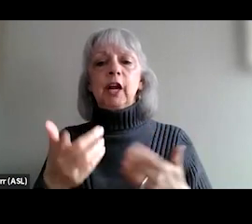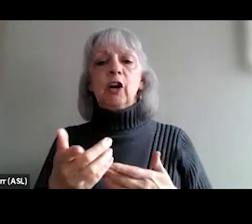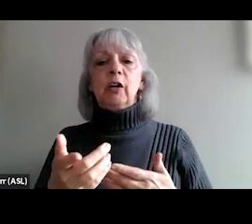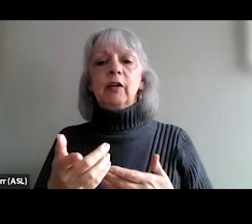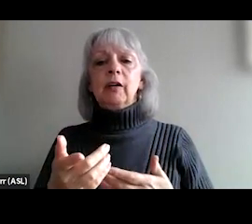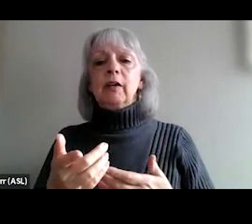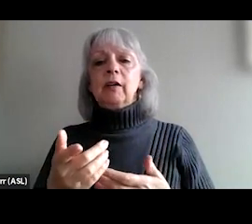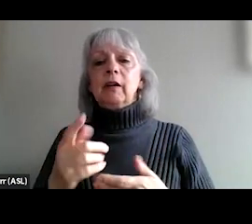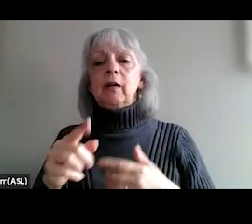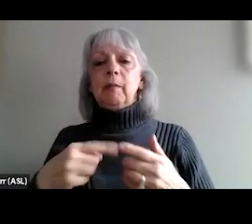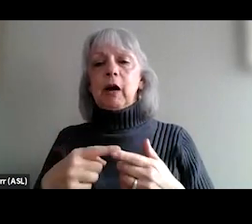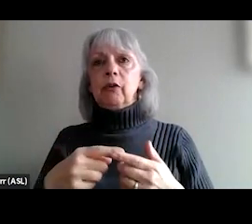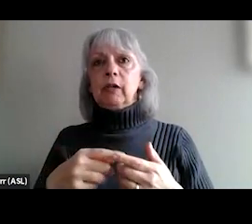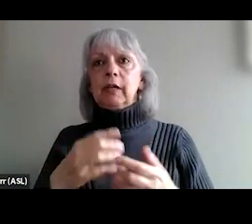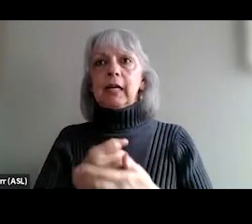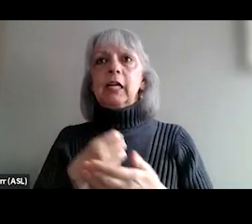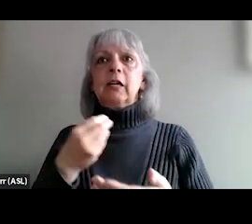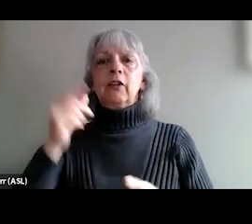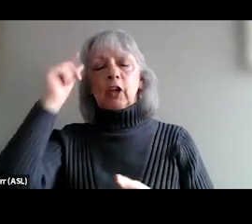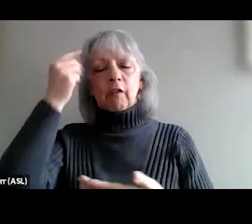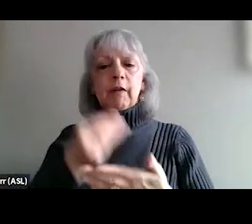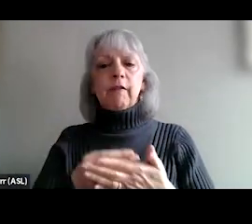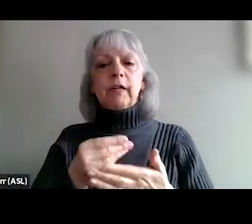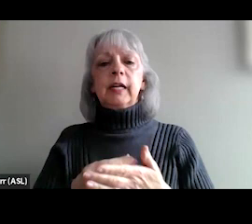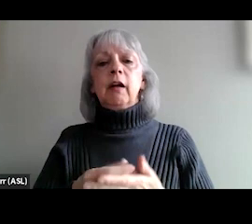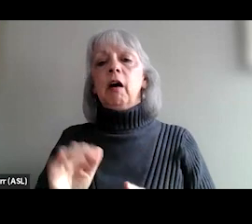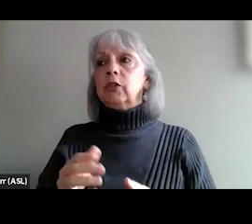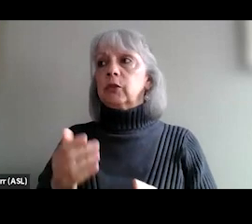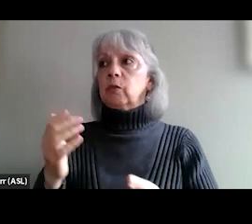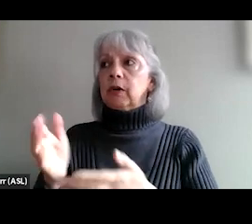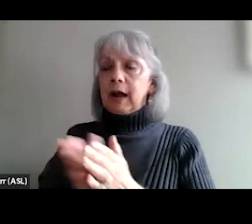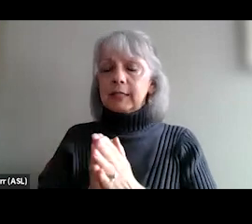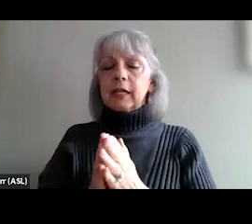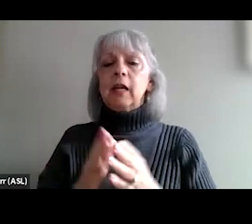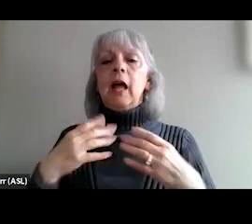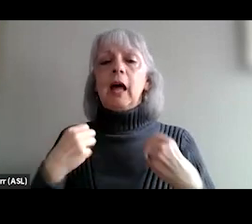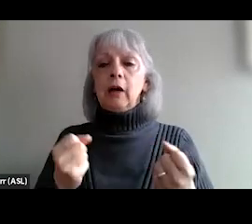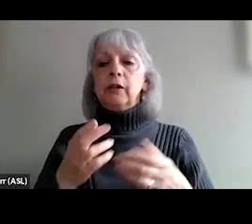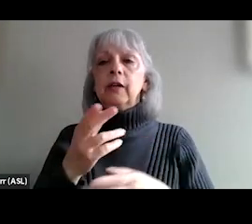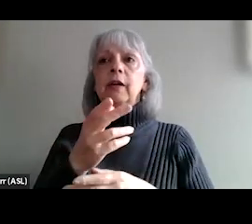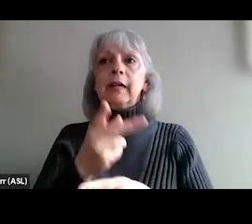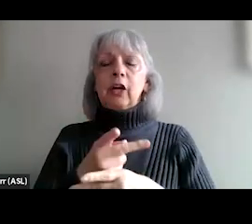También estamos trabajando en traer organizaciones de atención médica a domicilio y servicios nutricionales que han solicitado